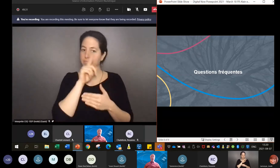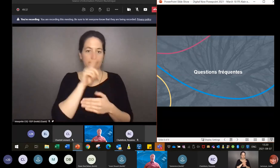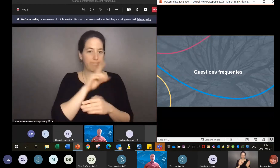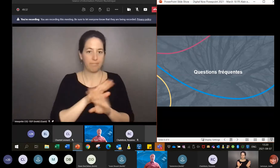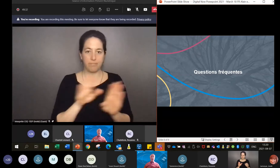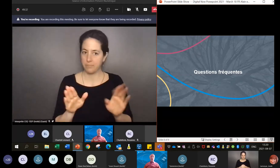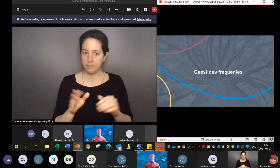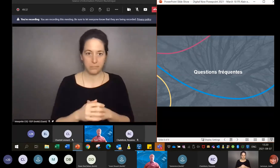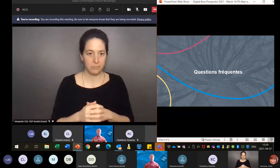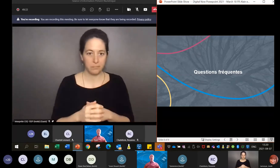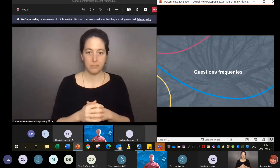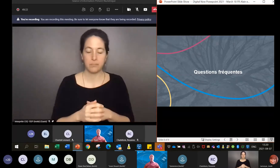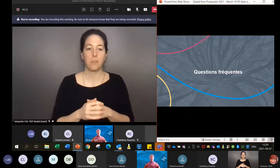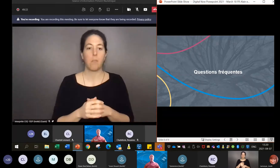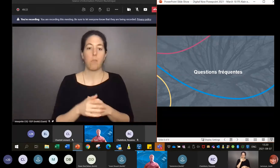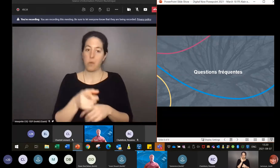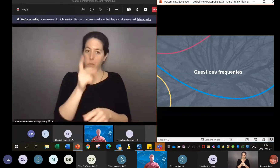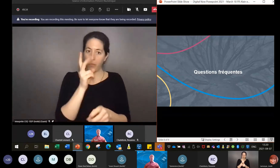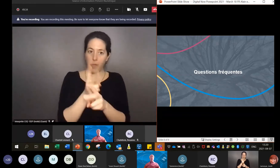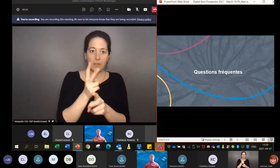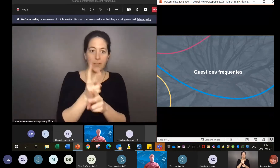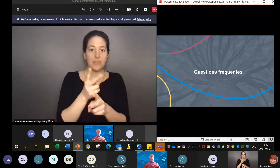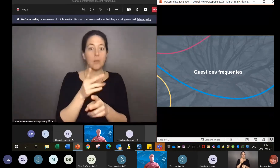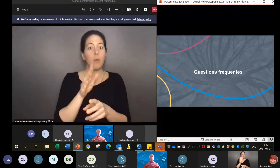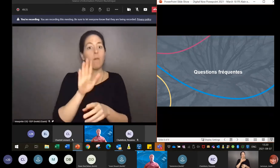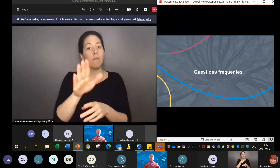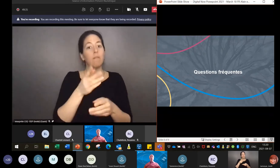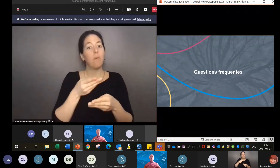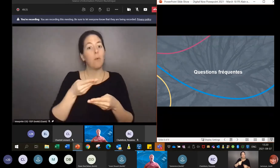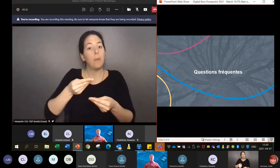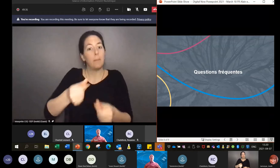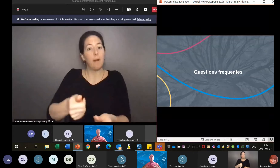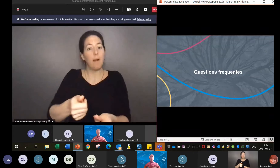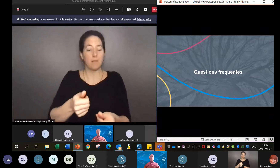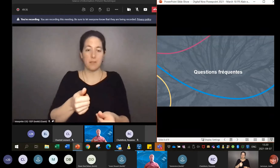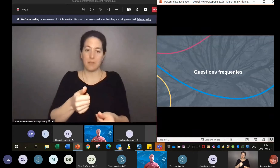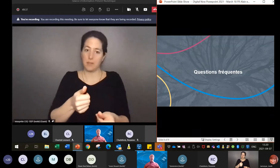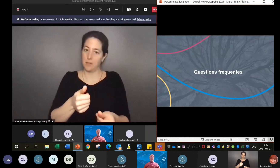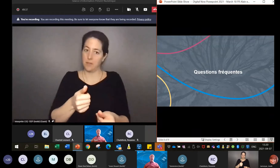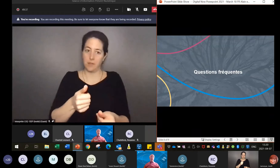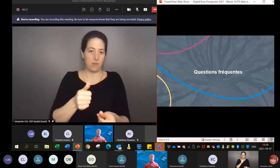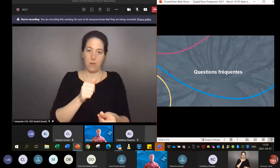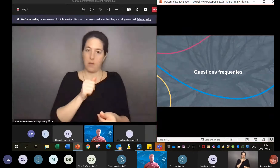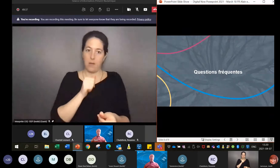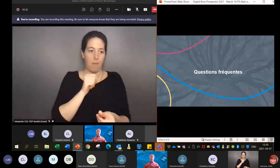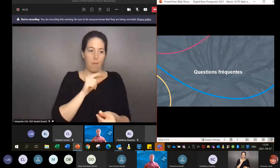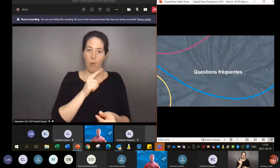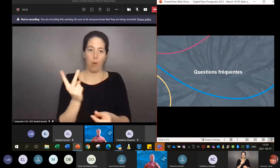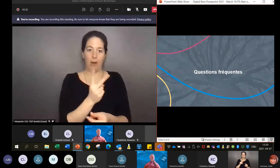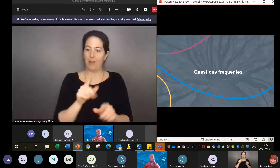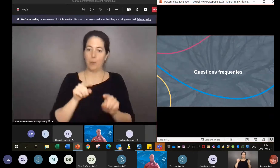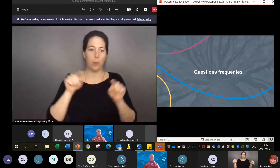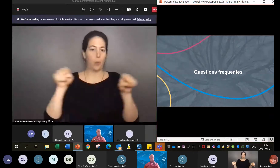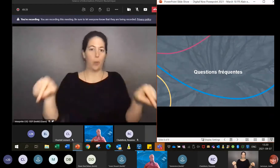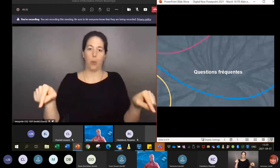bien attention que vos dépenses ne ne soient pas soumises à deux endroits à la fois.